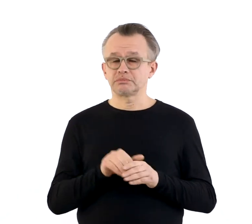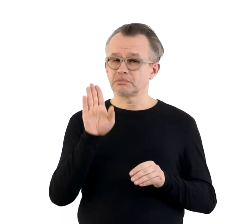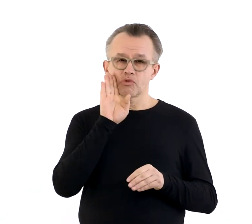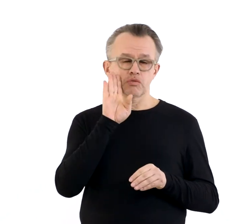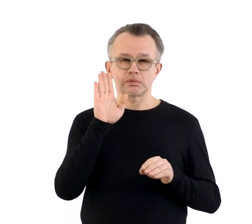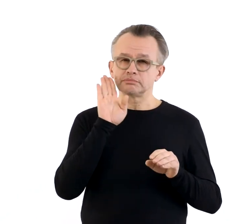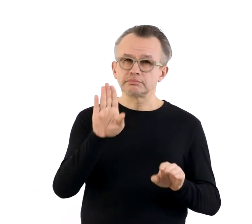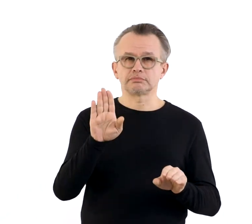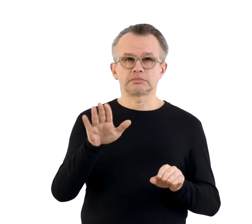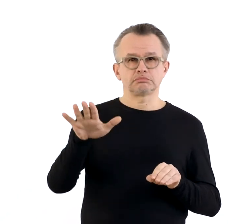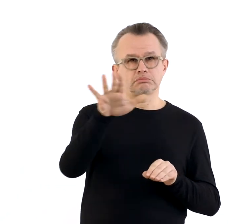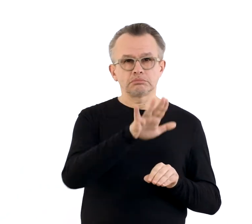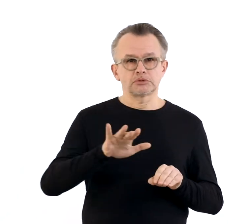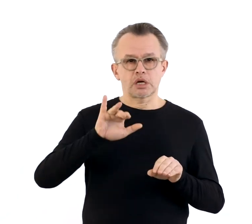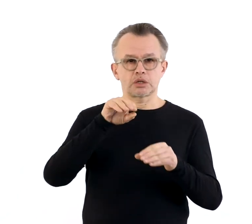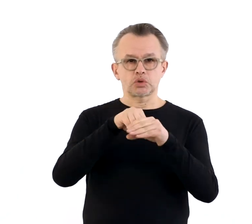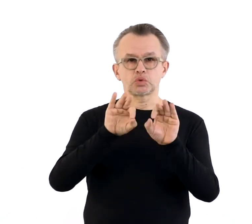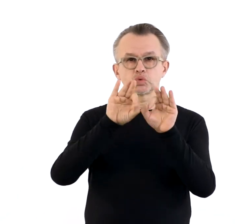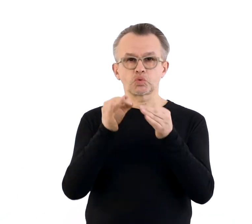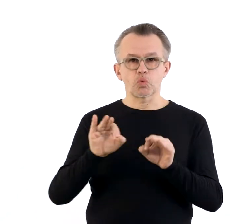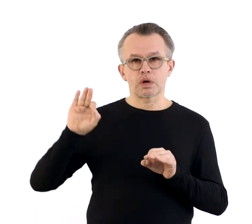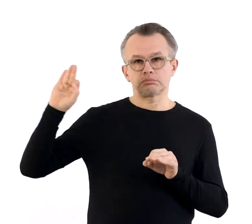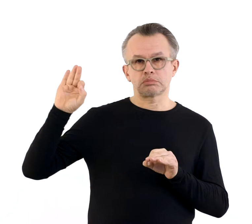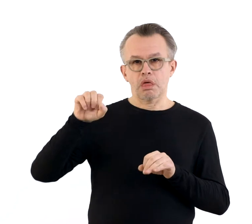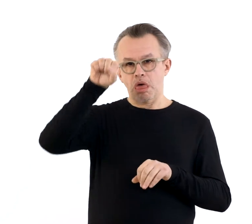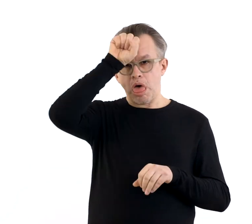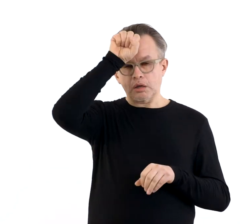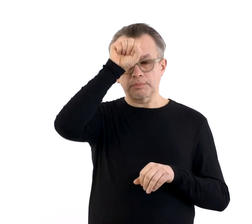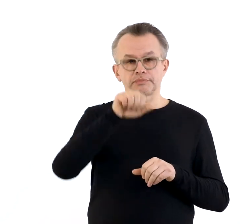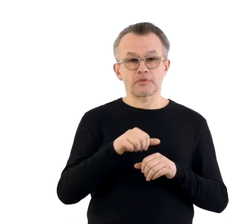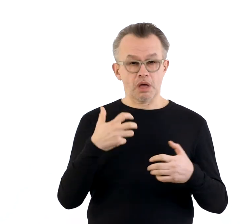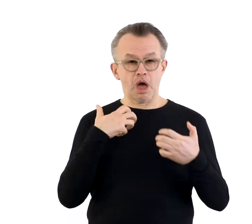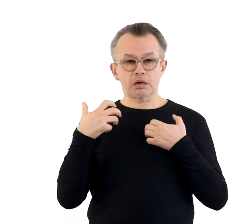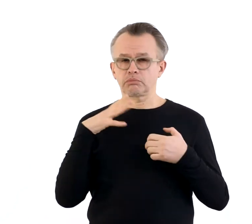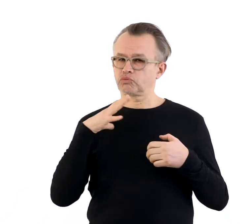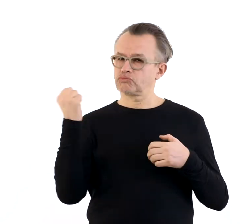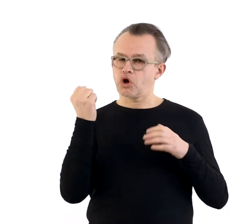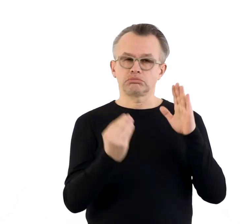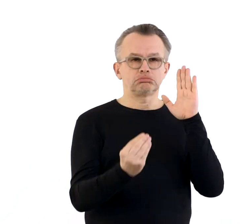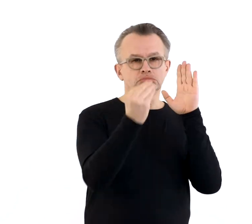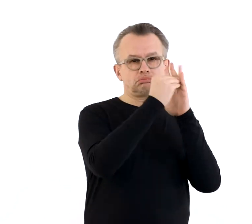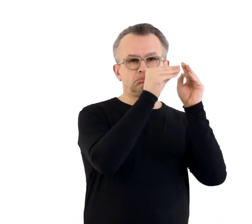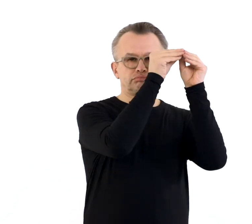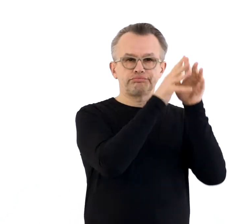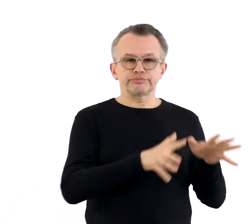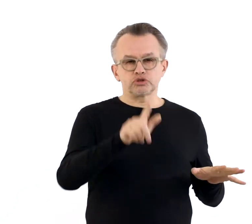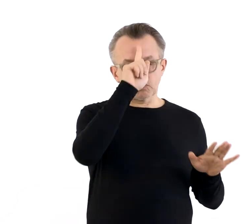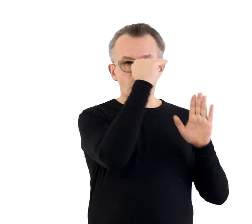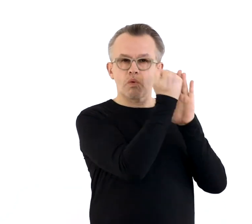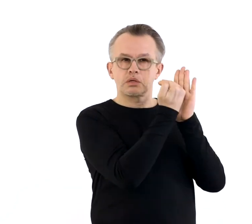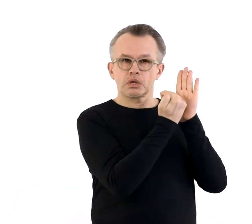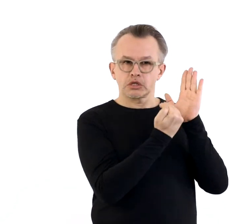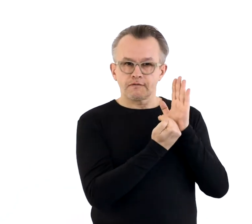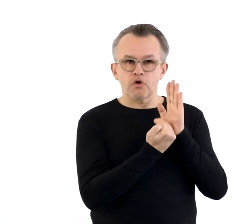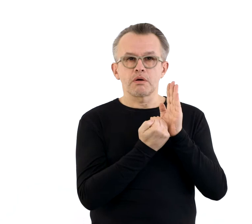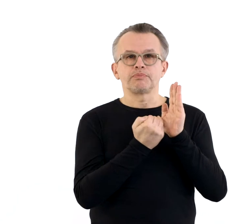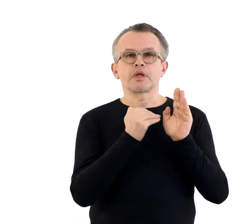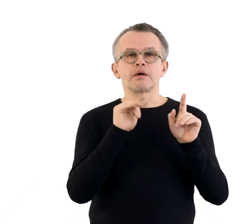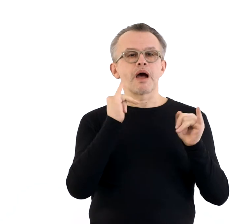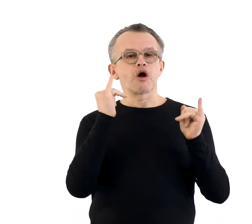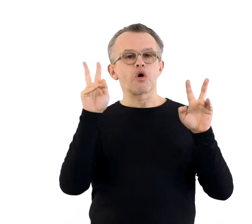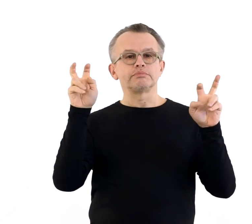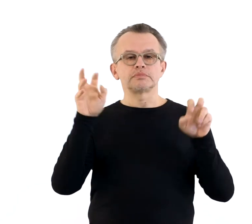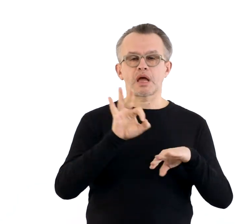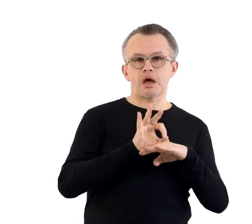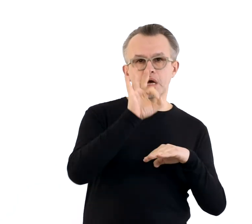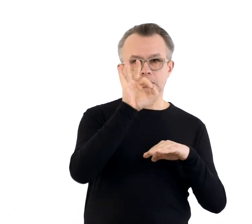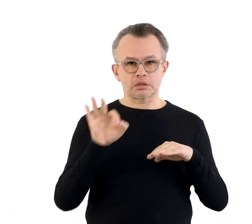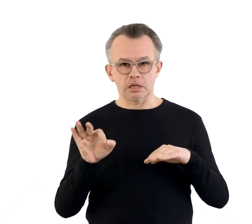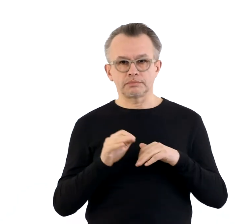Tak jak w sztuce egipskiej artystami wysoko postawionymi w hierarchii społecznej byli architekci,